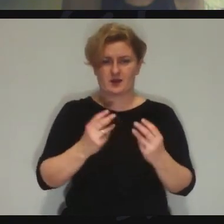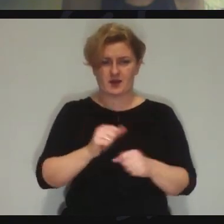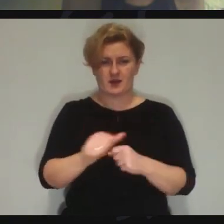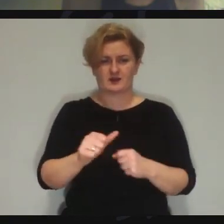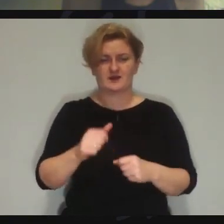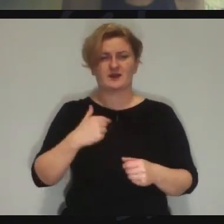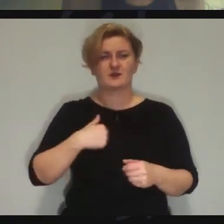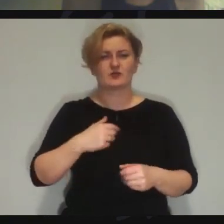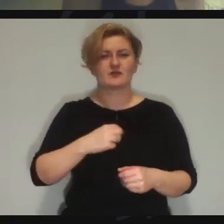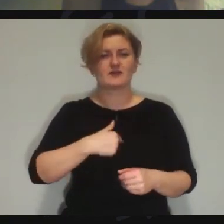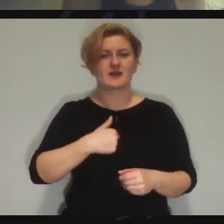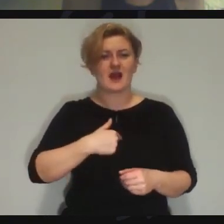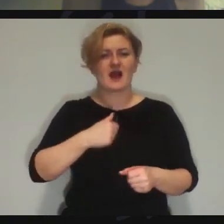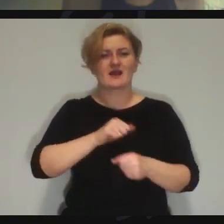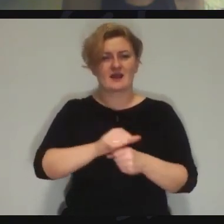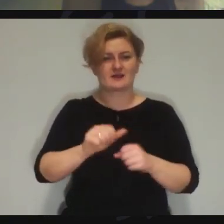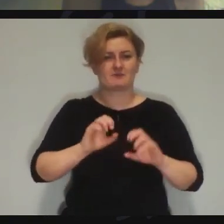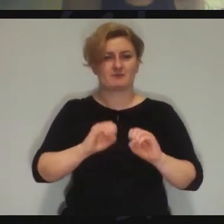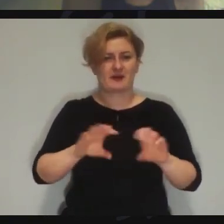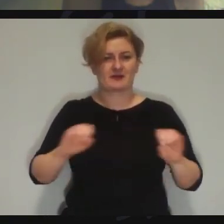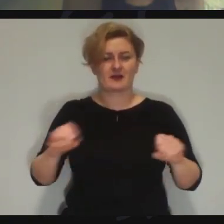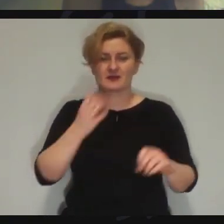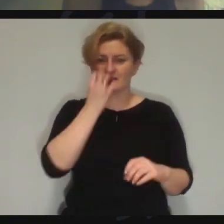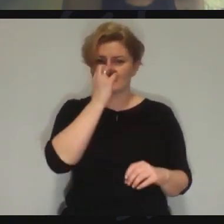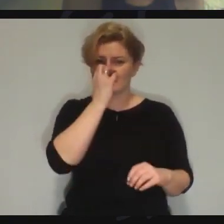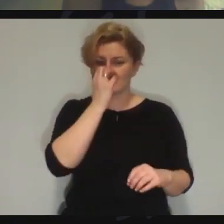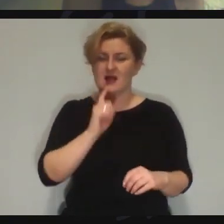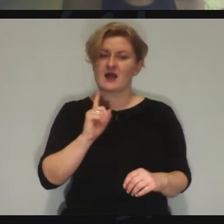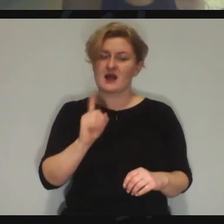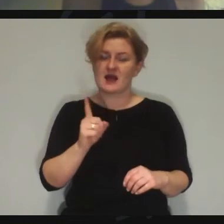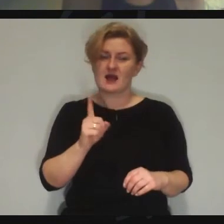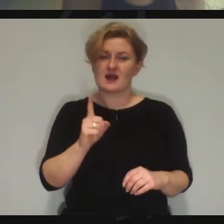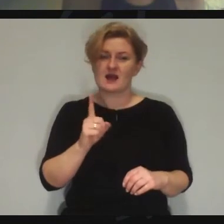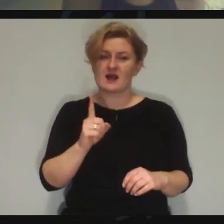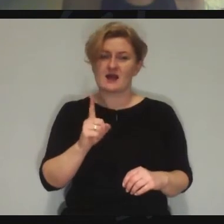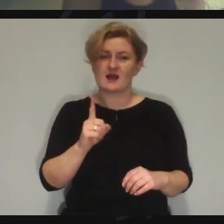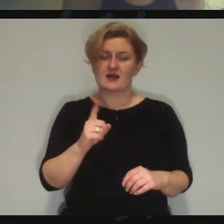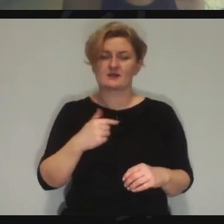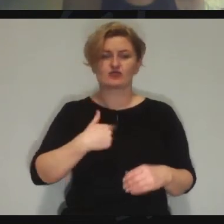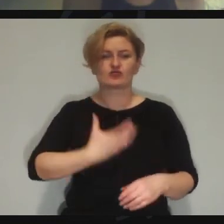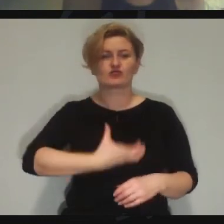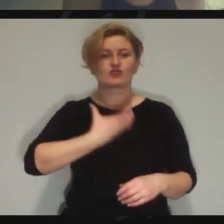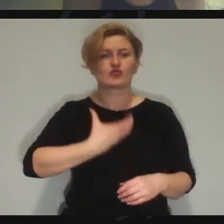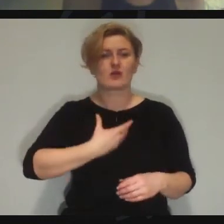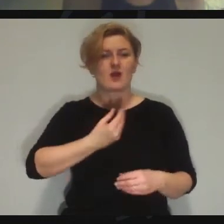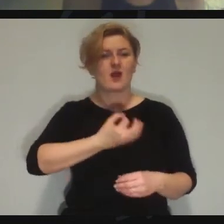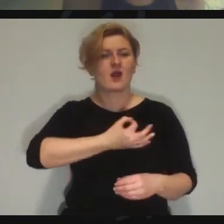Jestem pedagogiem cyrku, ale bardziej spełniam się jako trener cyrku.